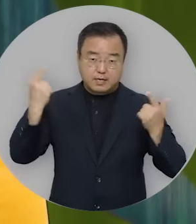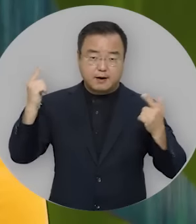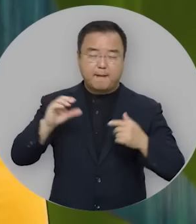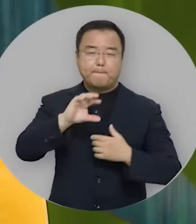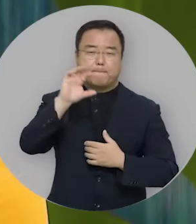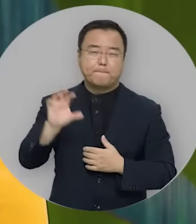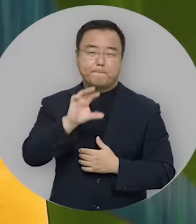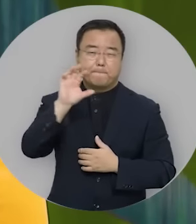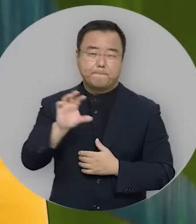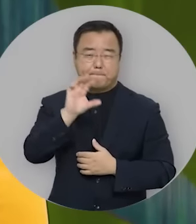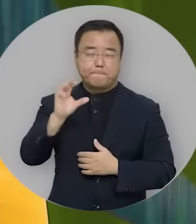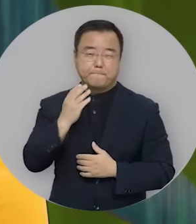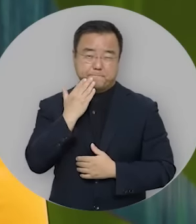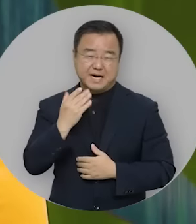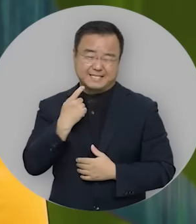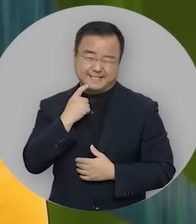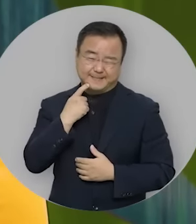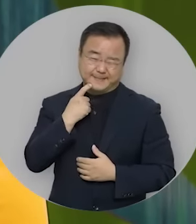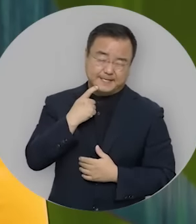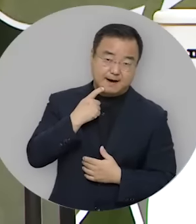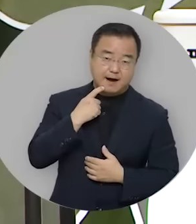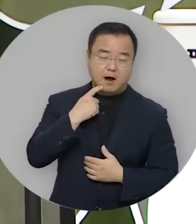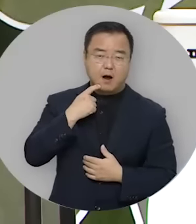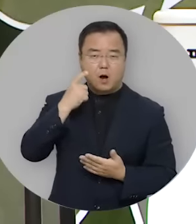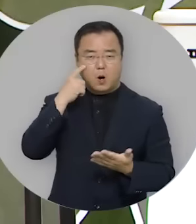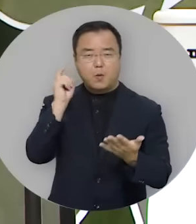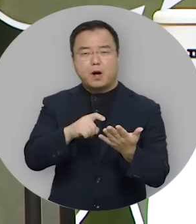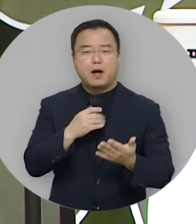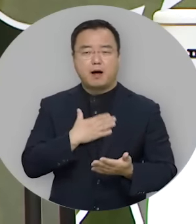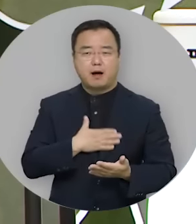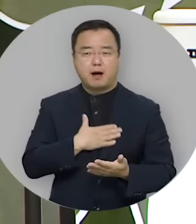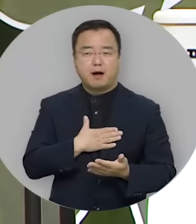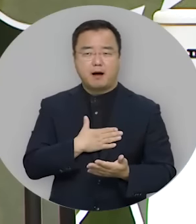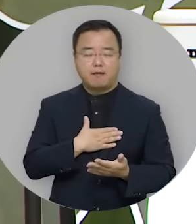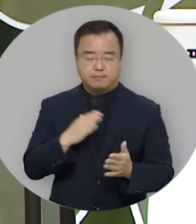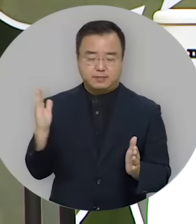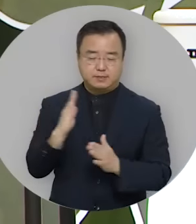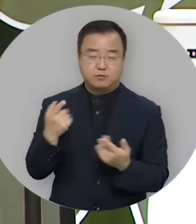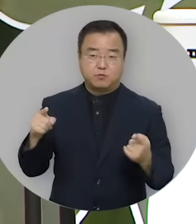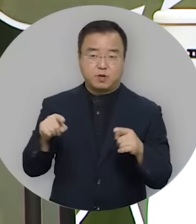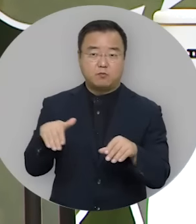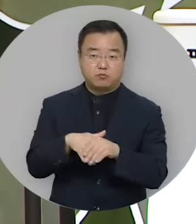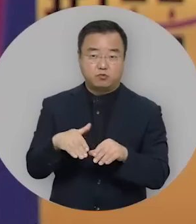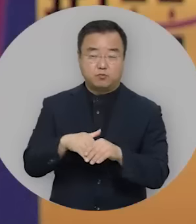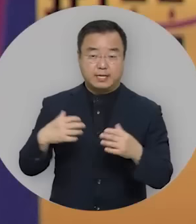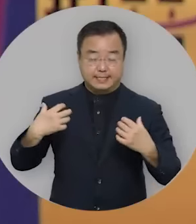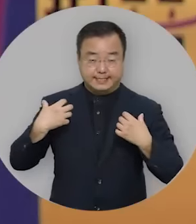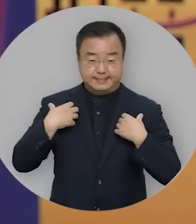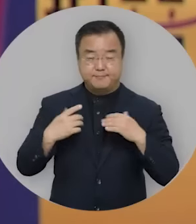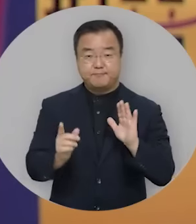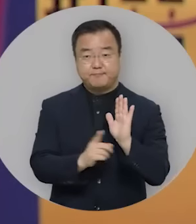반복할 수 있는 그런 끈기라는 게 보이더라고요. 그래서 학생들이랑 같이 문화재청에서 공모전이 하나 나왔길래